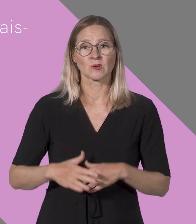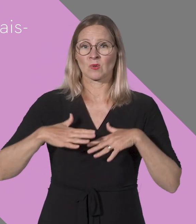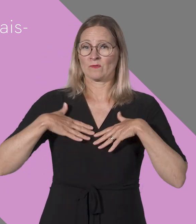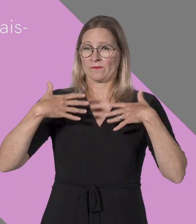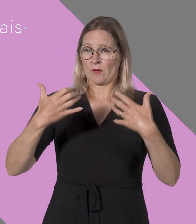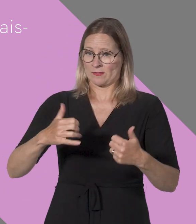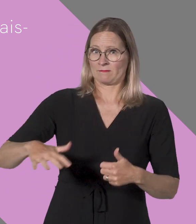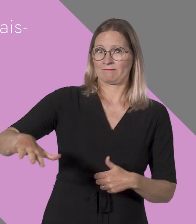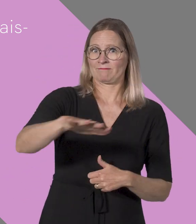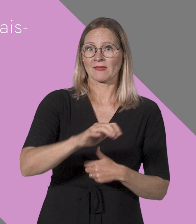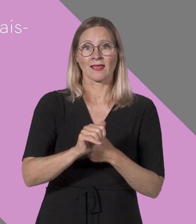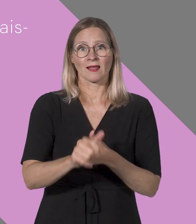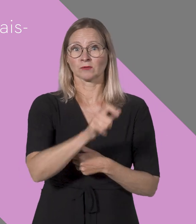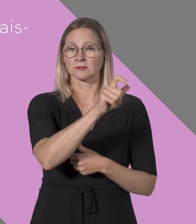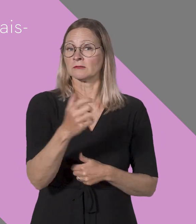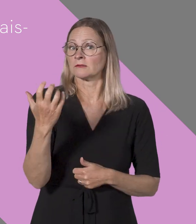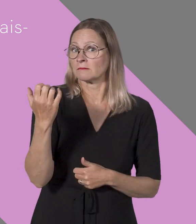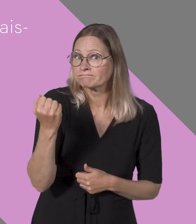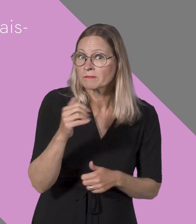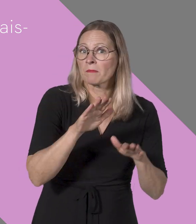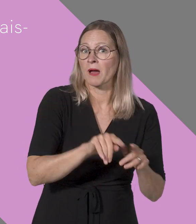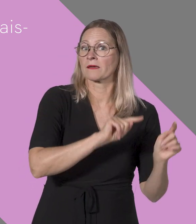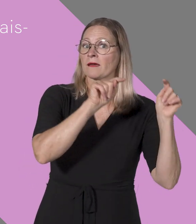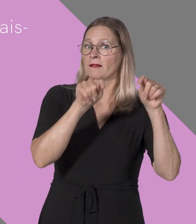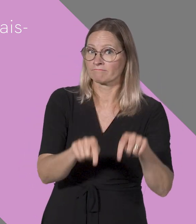Lisäksi hyvinvointialueiden edustajat ovat mahdollisesti paikalla kuulemassa -